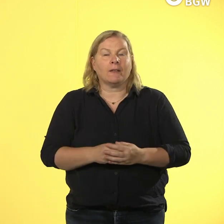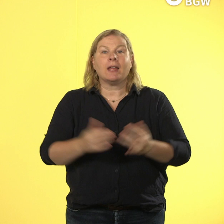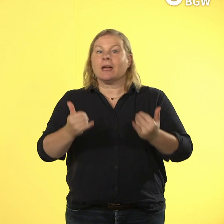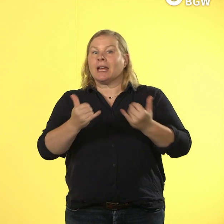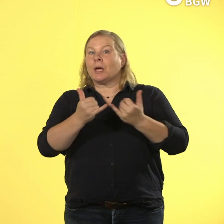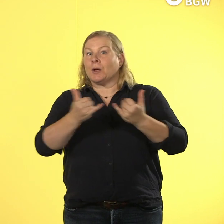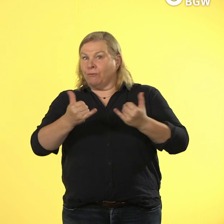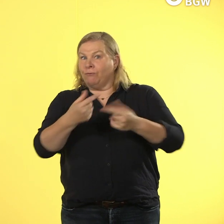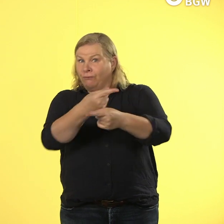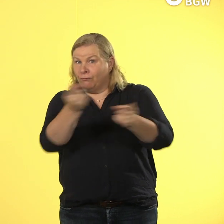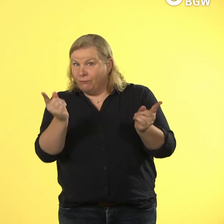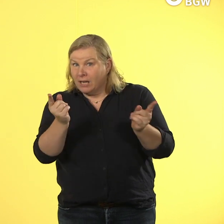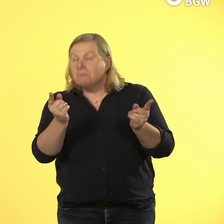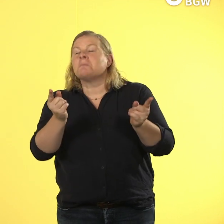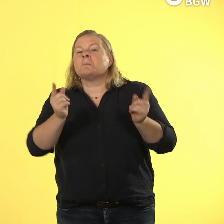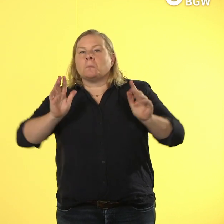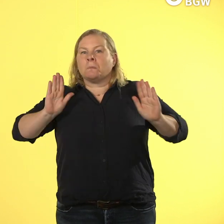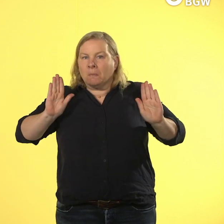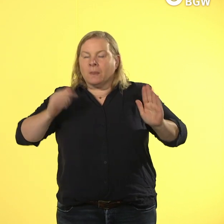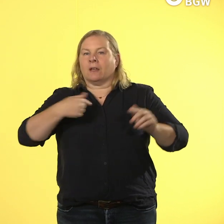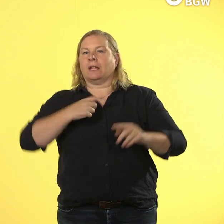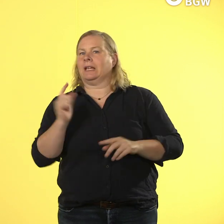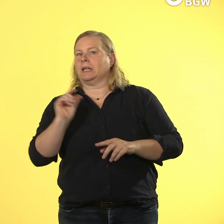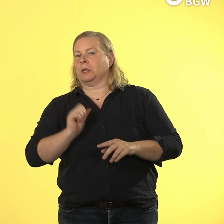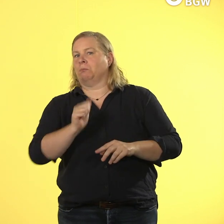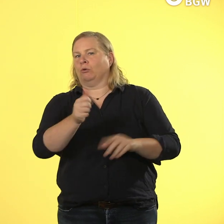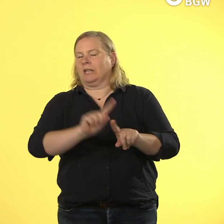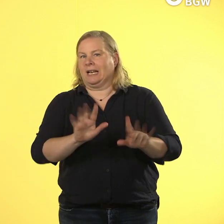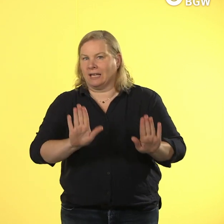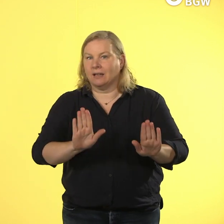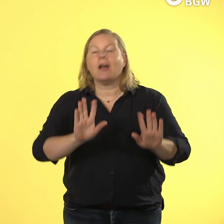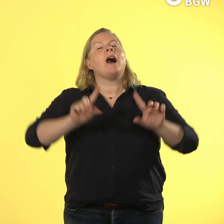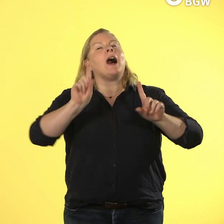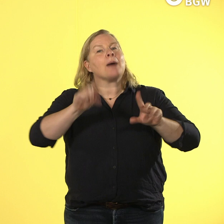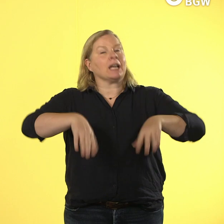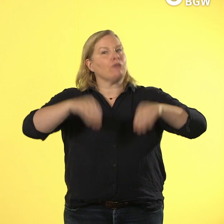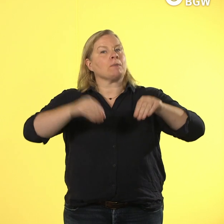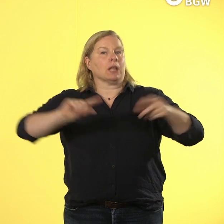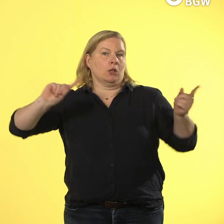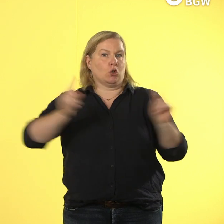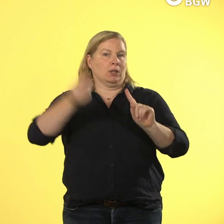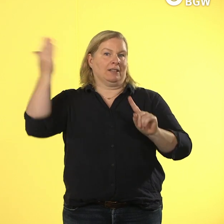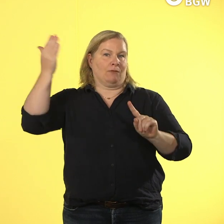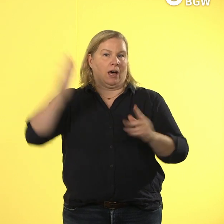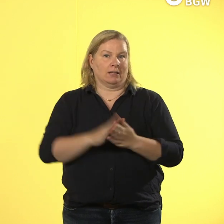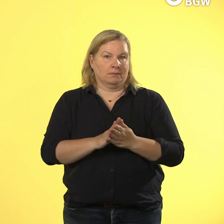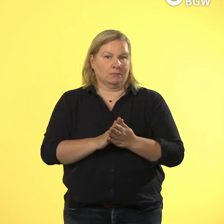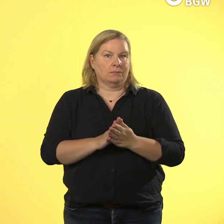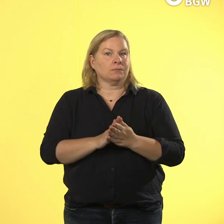Ich erzähl Ihnen folgende Technik: Was wäre der blödest mögliche Ausgang von Ihrer Situation?